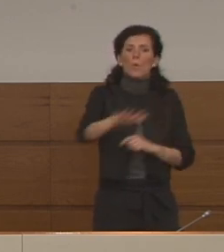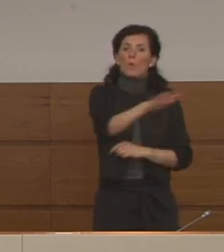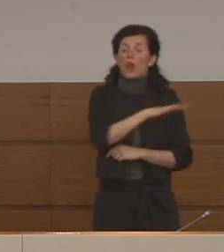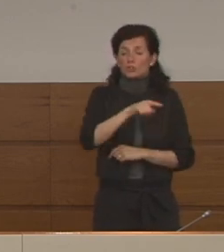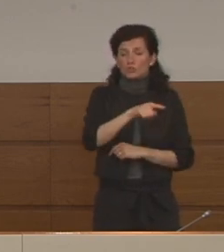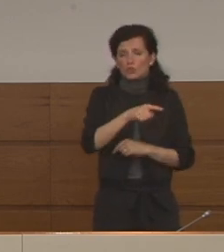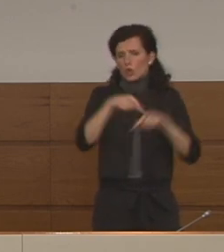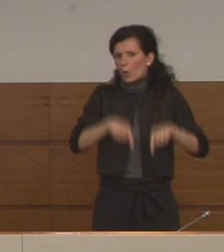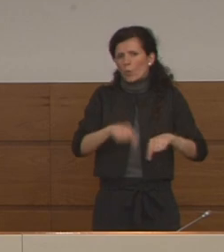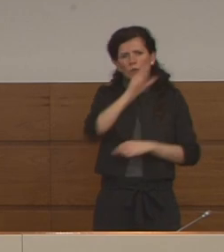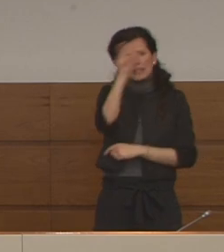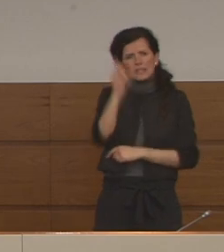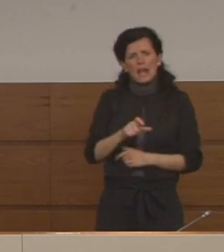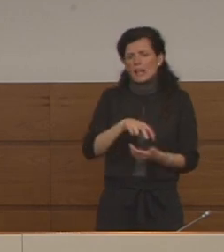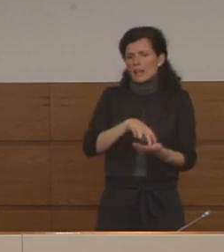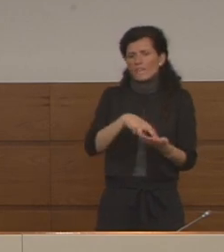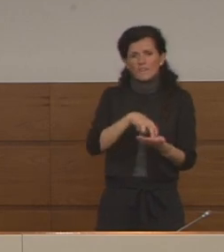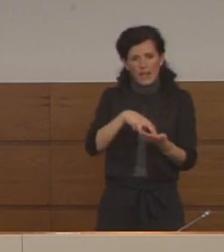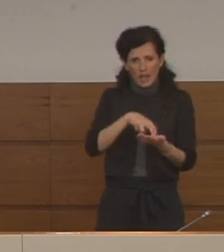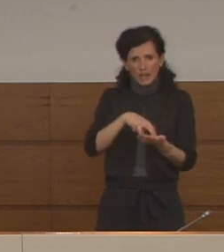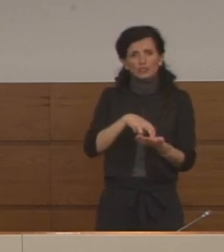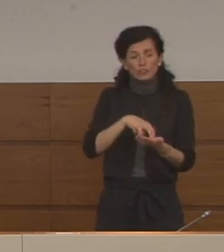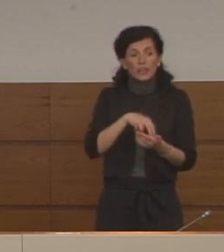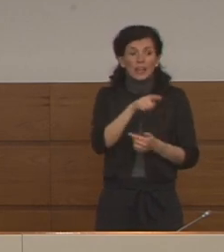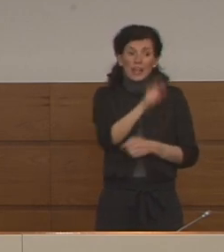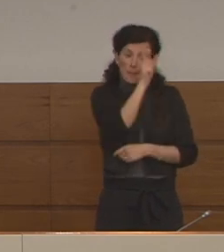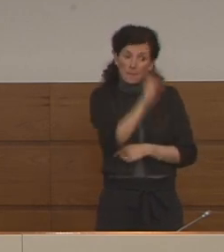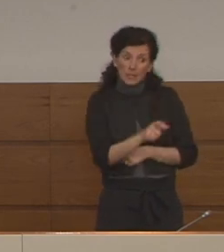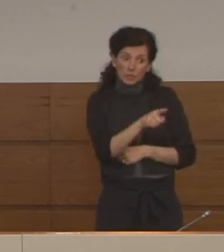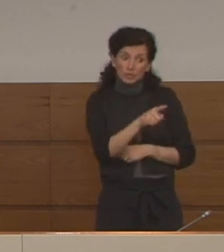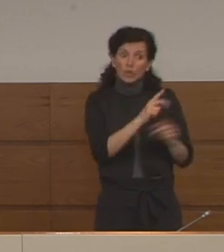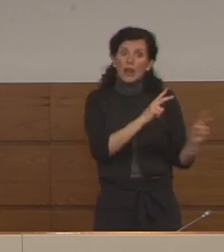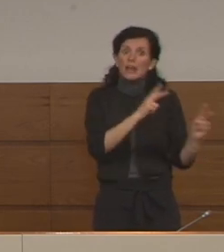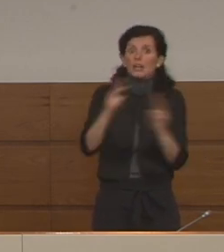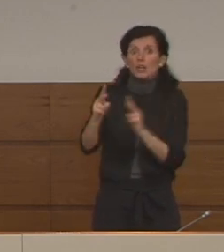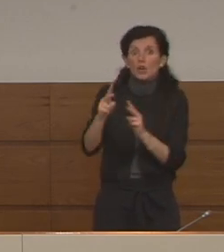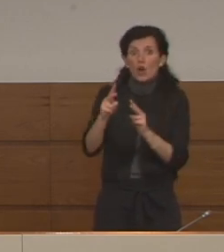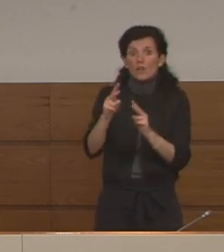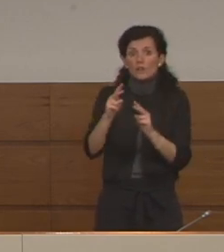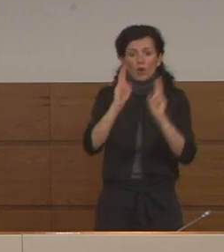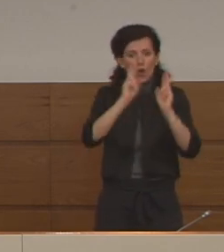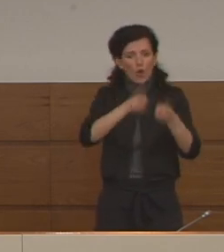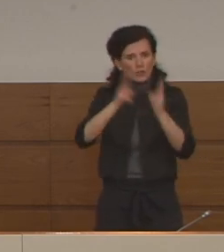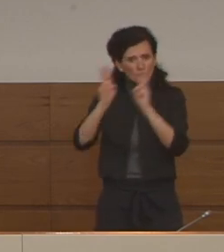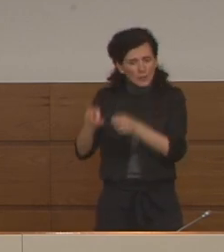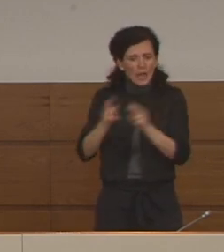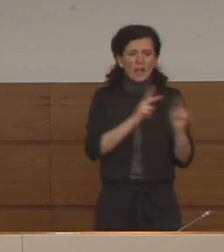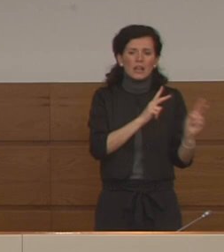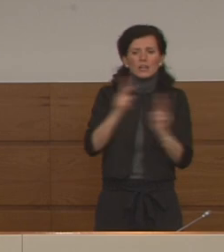fragile e che, ricoverata in ospedale incluse le terapie intensive, sono quelli